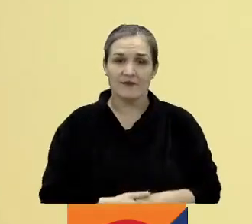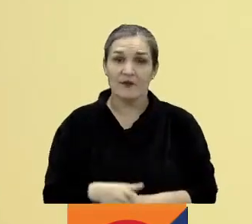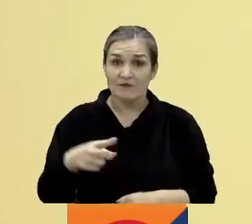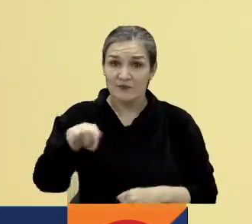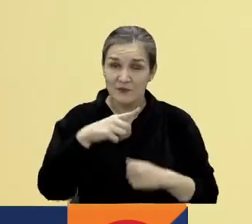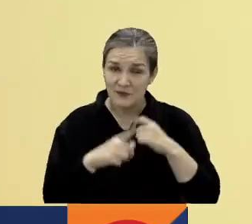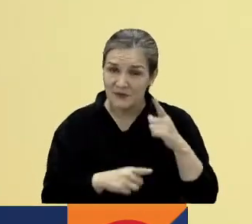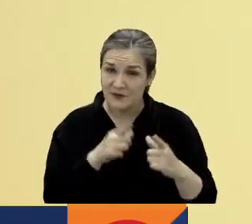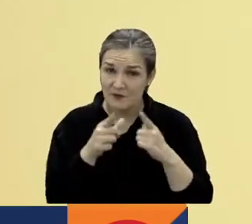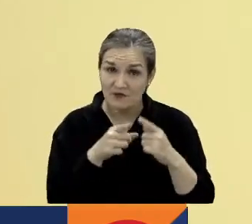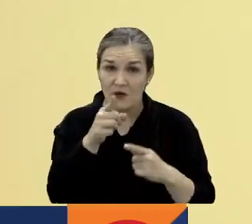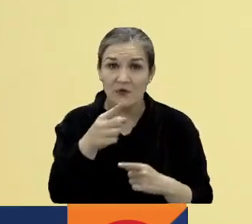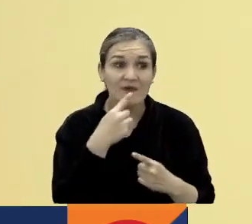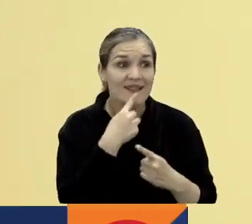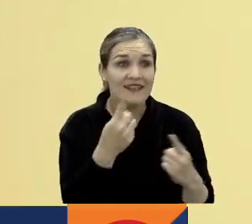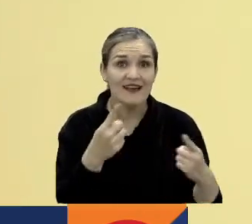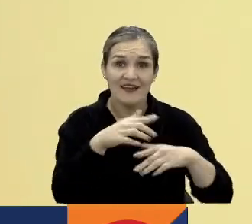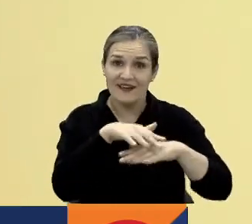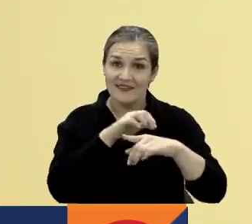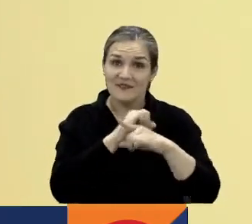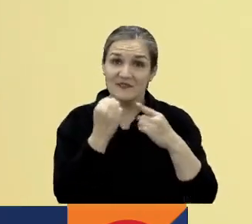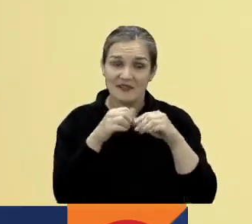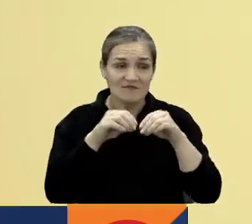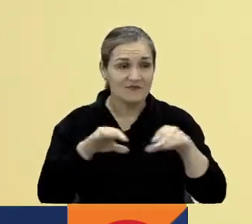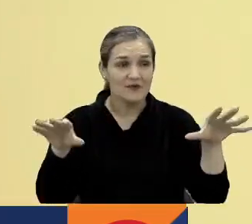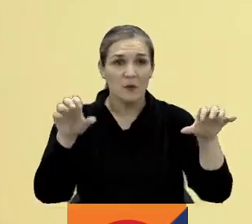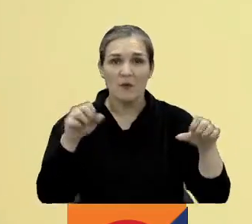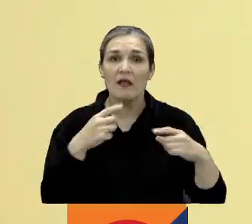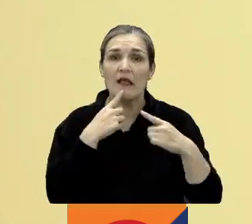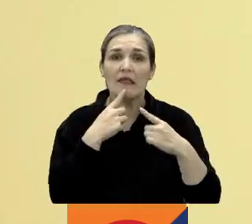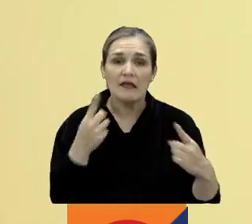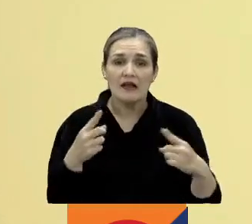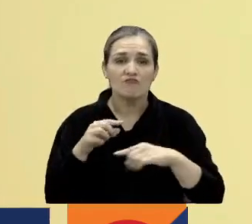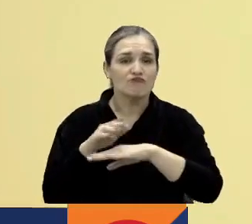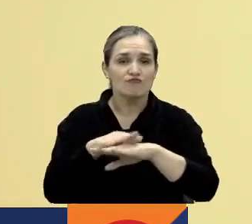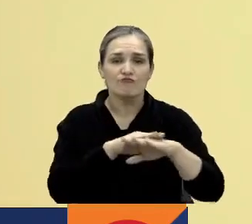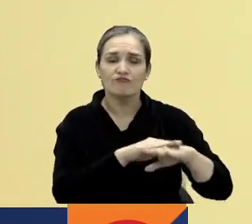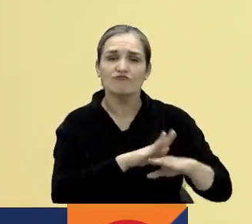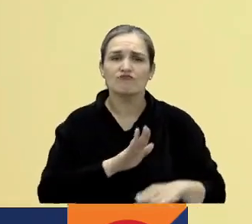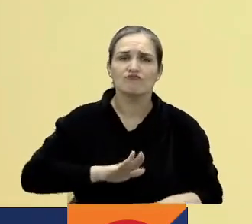PARA ESTAS MUJERES PREMIO EL RECONOCIMIENTO QUE